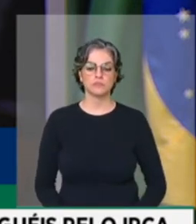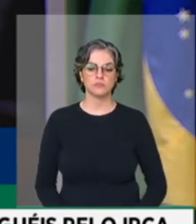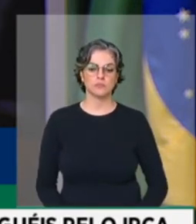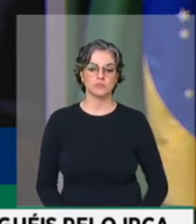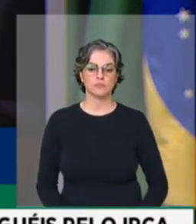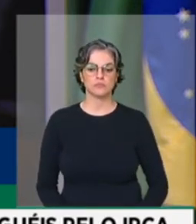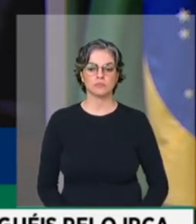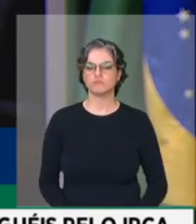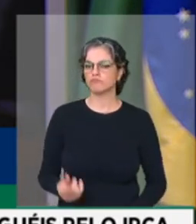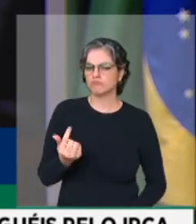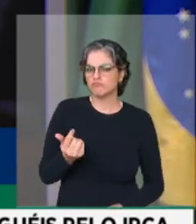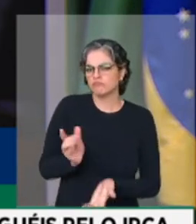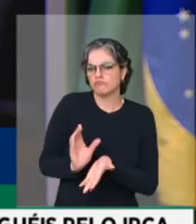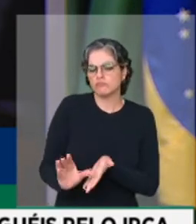E... E EM TORNO DE... DE UM BILHÃO DE REAIS QUE SERÁ